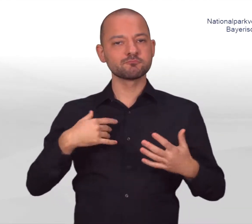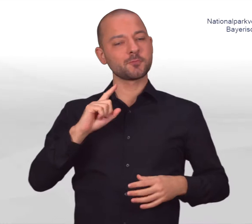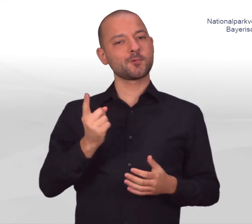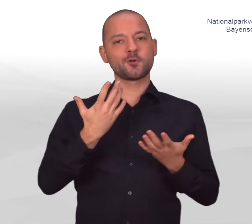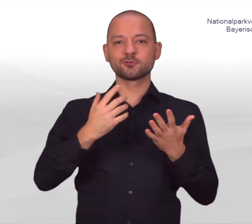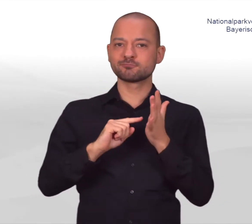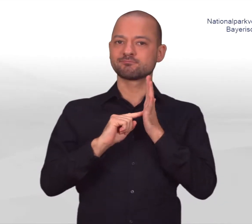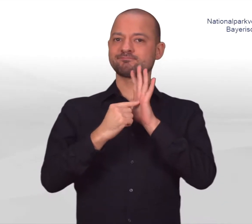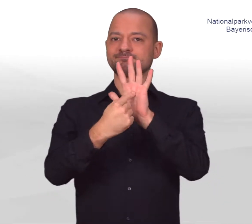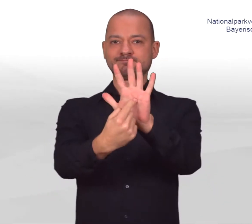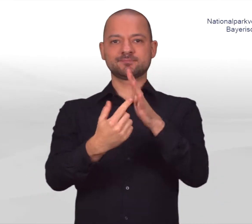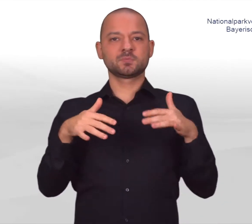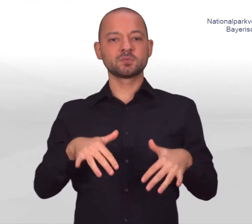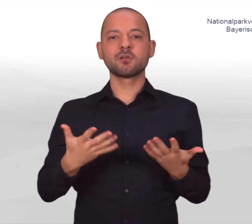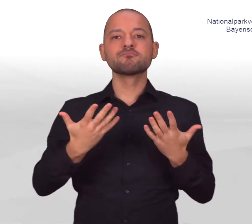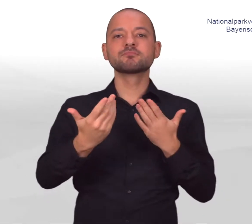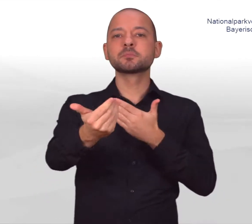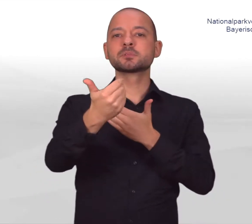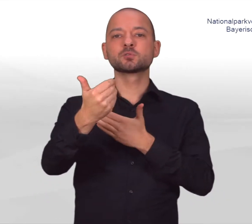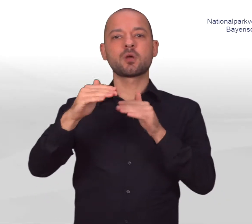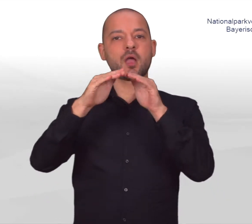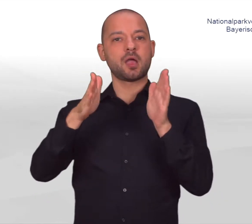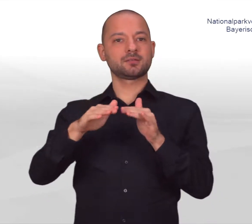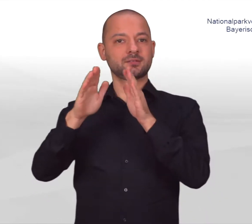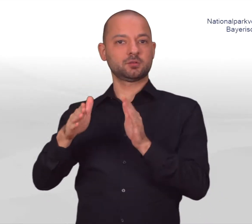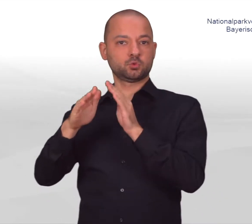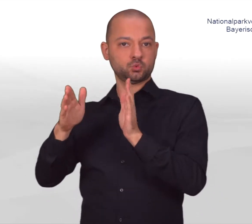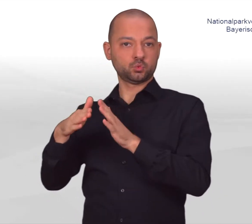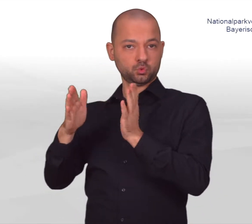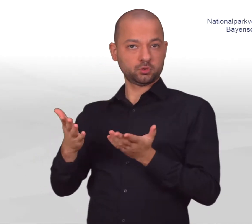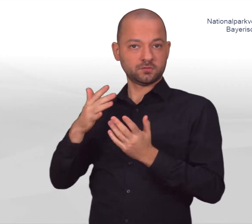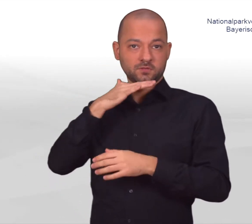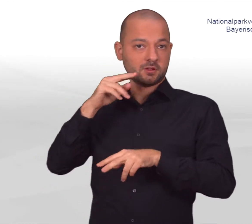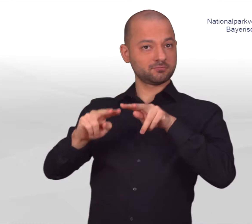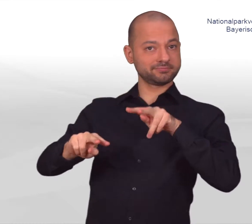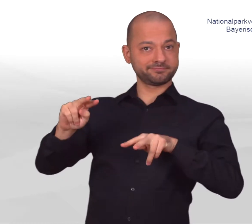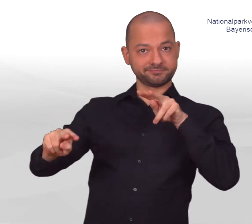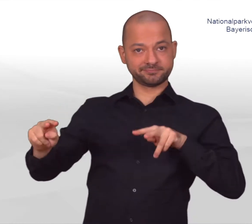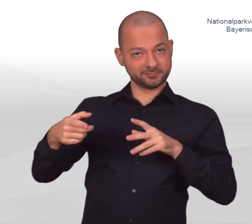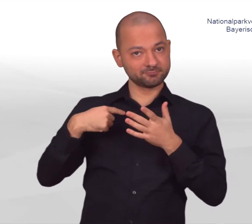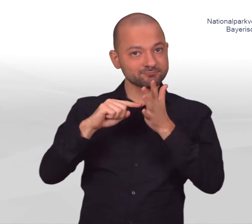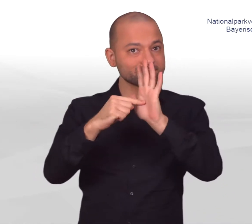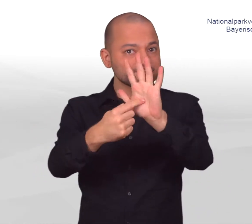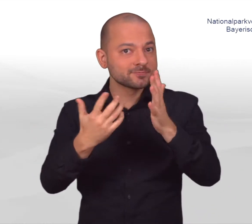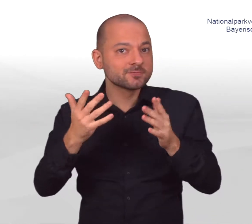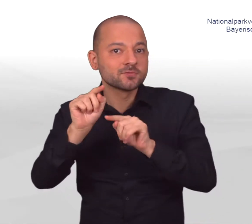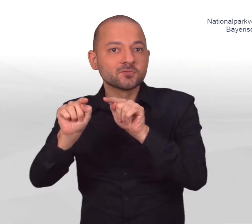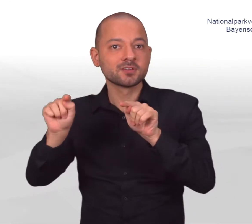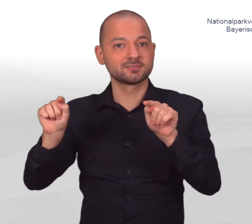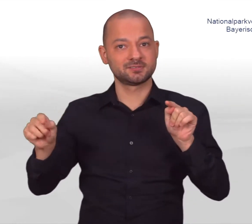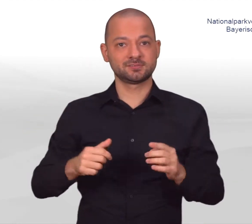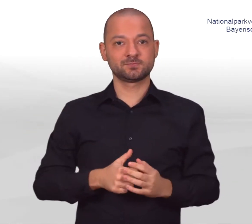Wir präsentieren auch unsere zahlreichen Besuchereinrichtungen